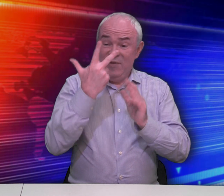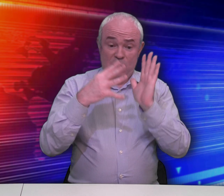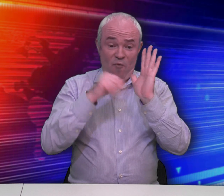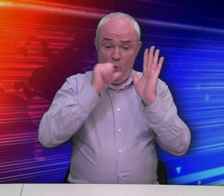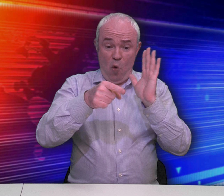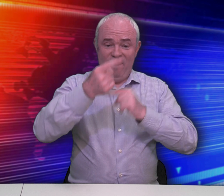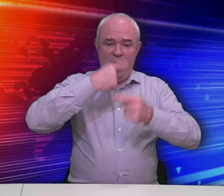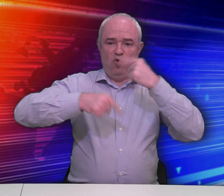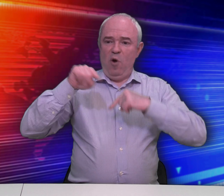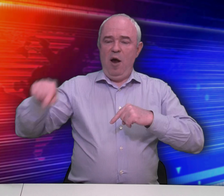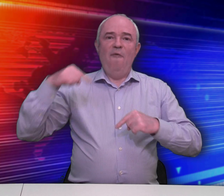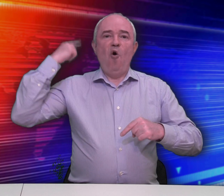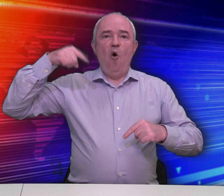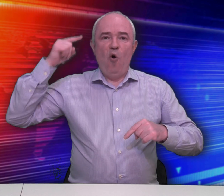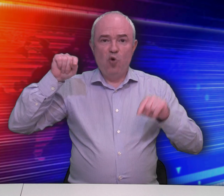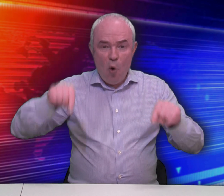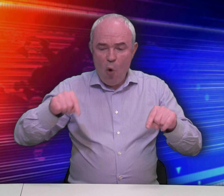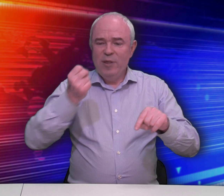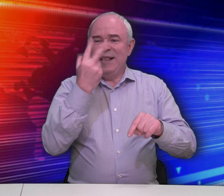Вернувшись в Лондон в 1839 году,